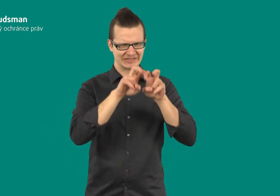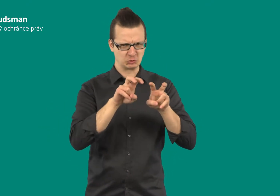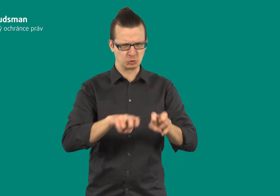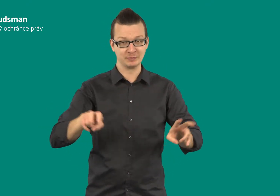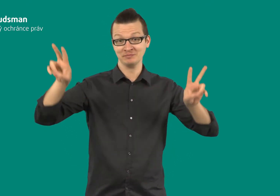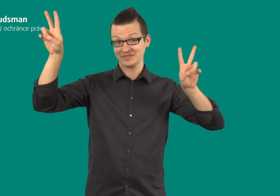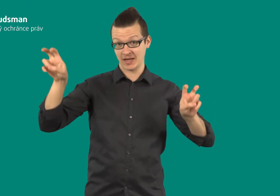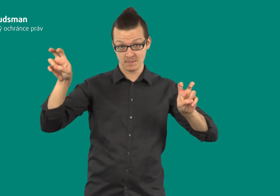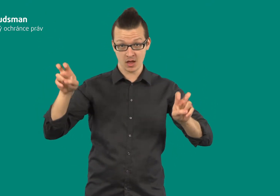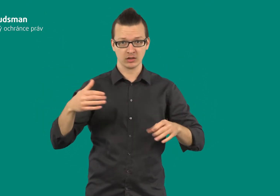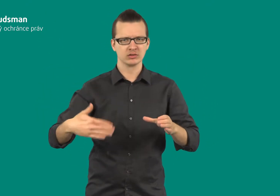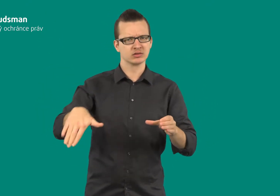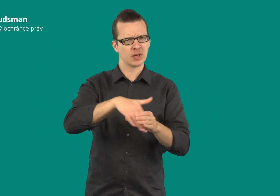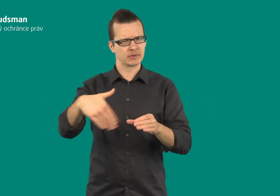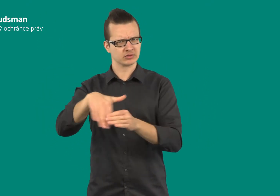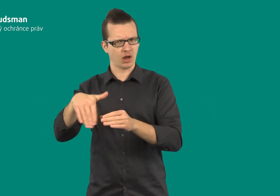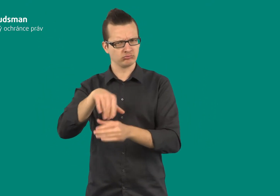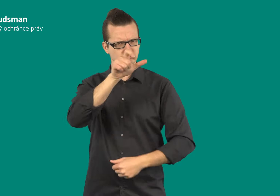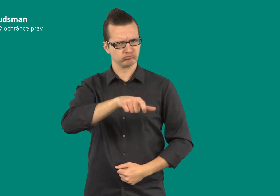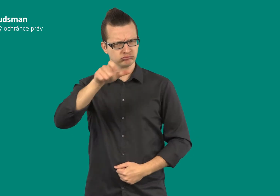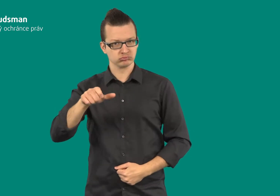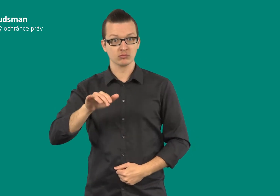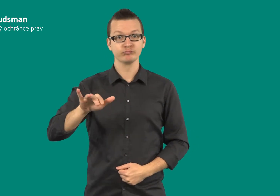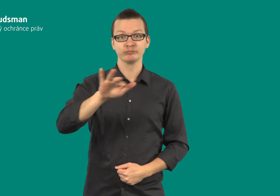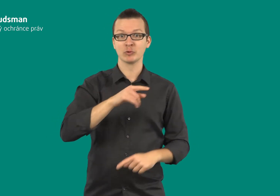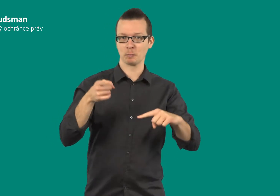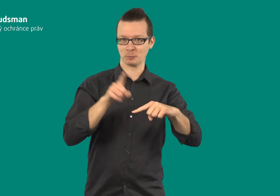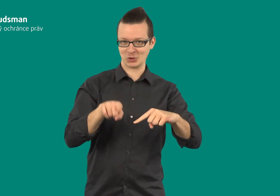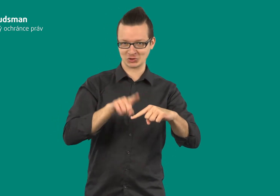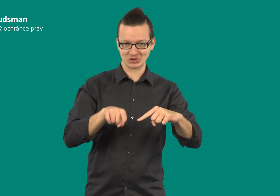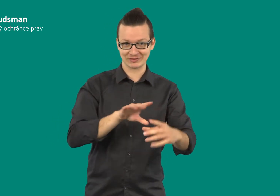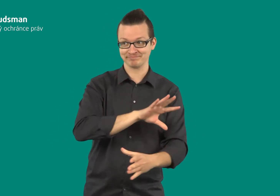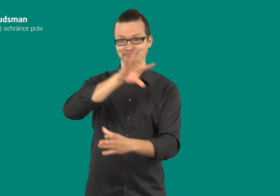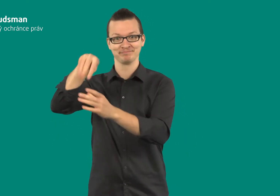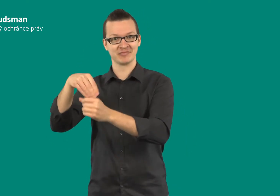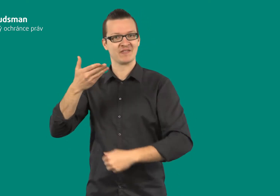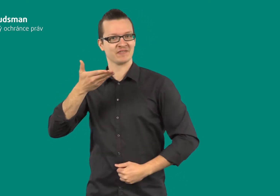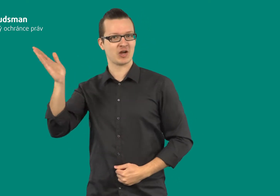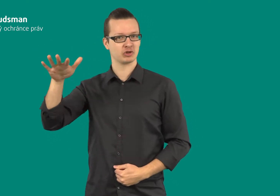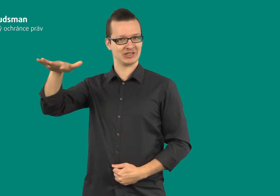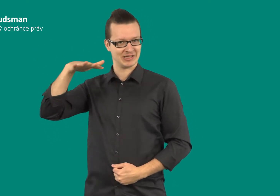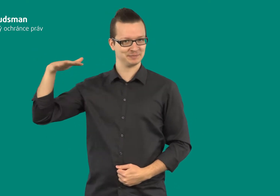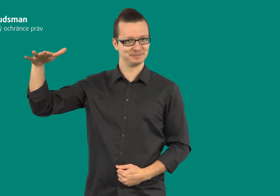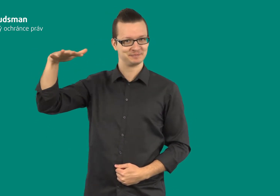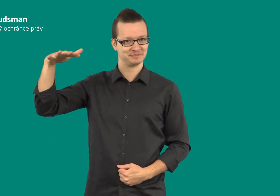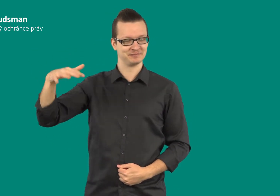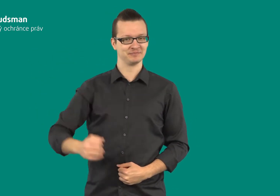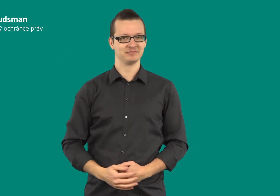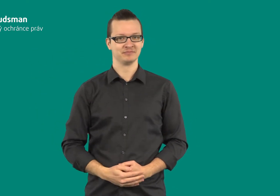Tématem výzkumu je zaměstnávání lidí s postižením ve veřejném sektoru.